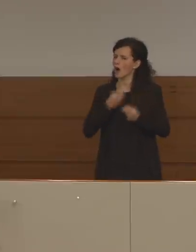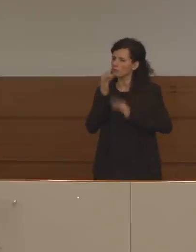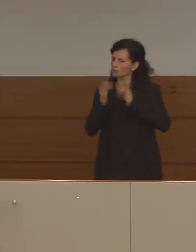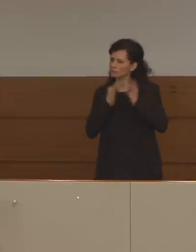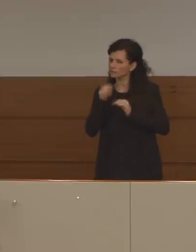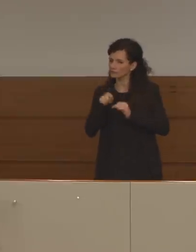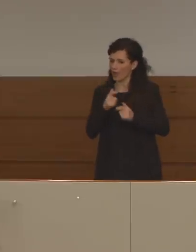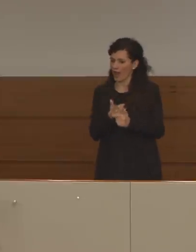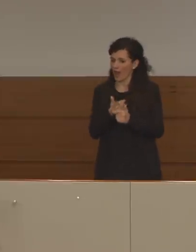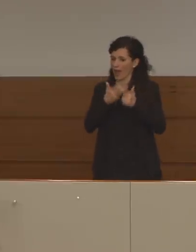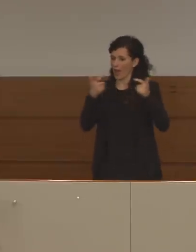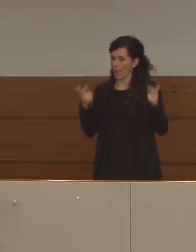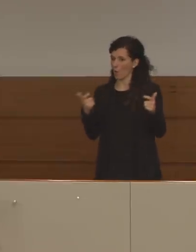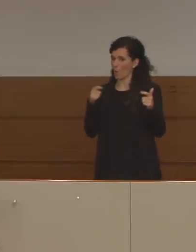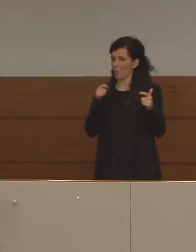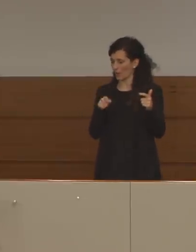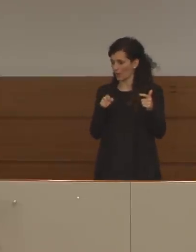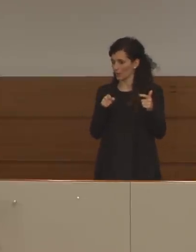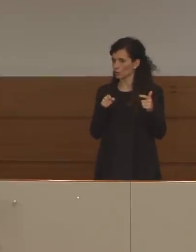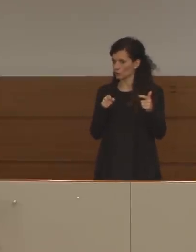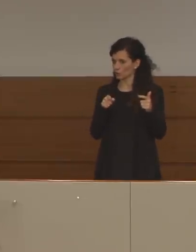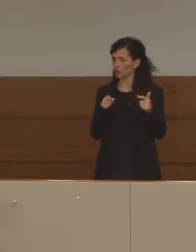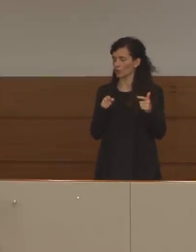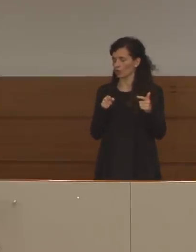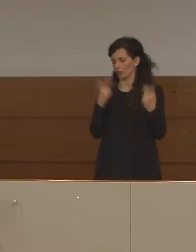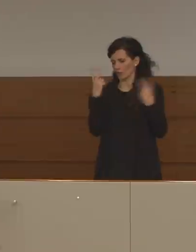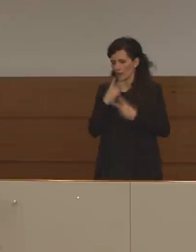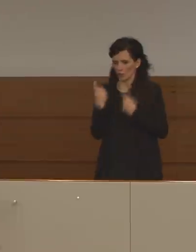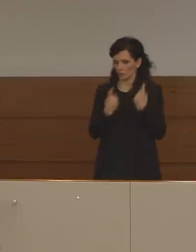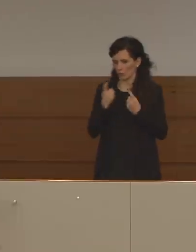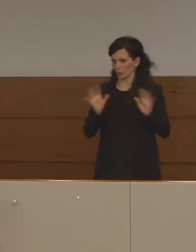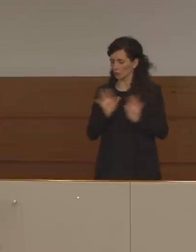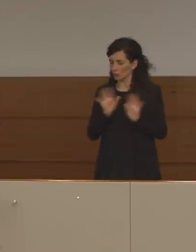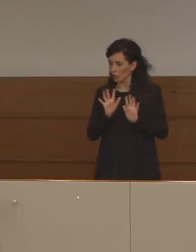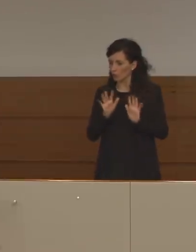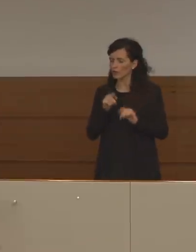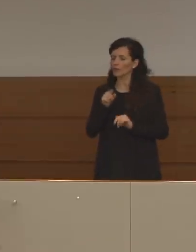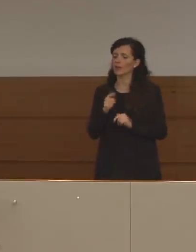pure ovviamente nella sua drammaticità, l'aumento del numero di morti oggi